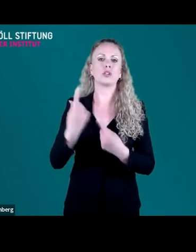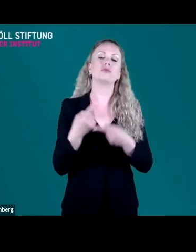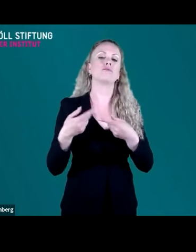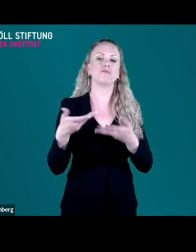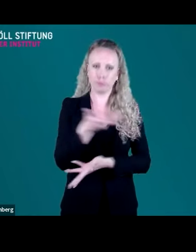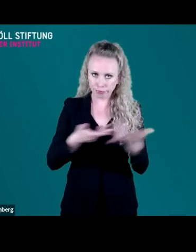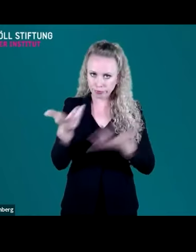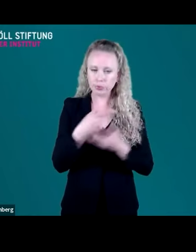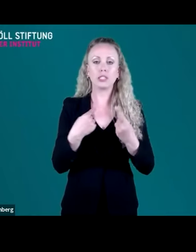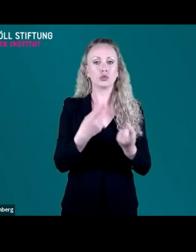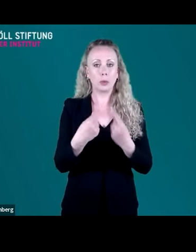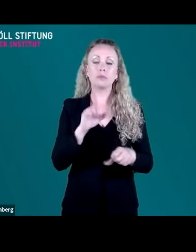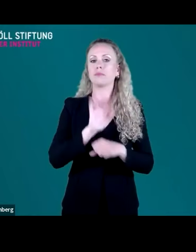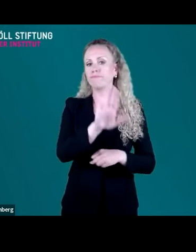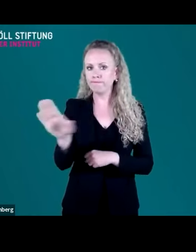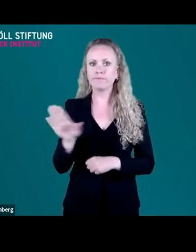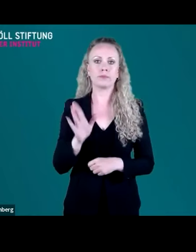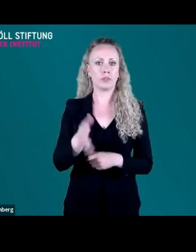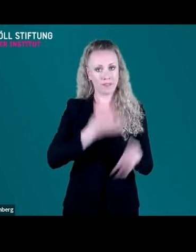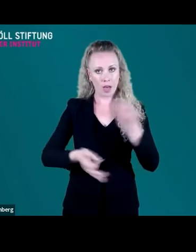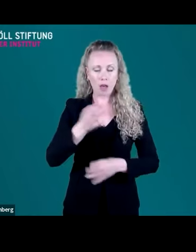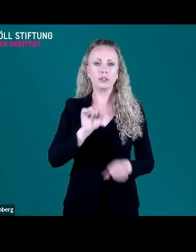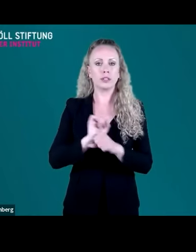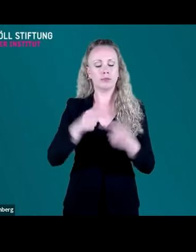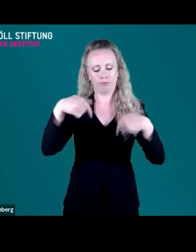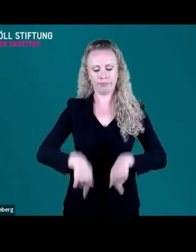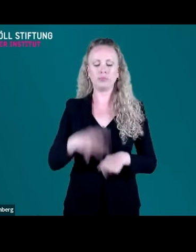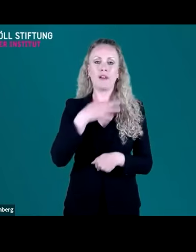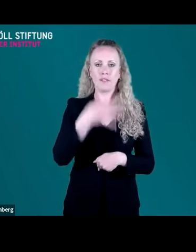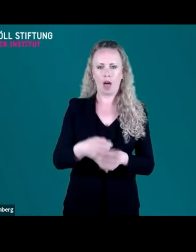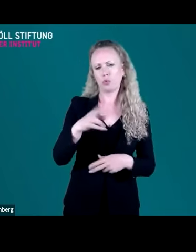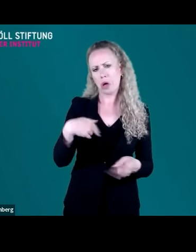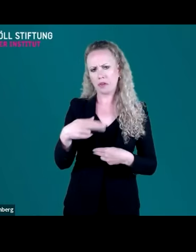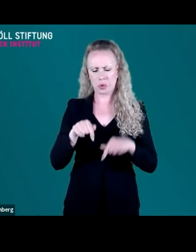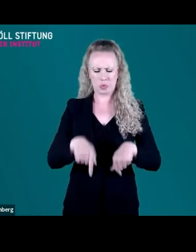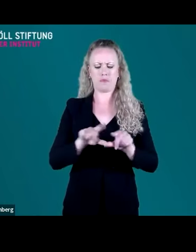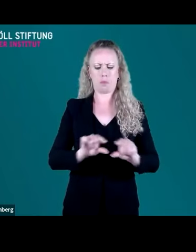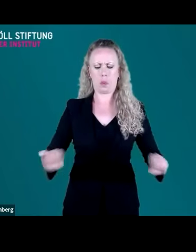Zum einen über das Fragen-und-Antworten-Tool; Sie finden das im Menü, meistens unten,